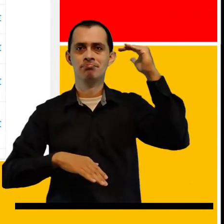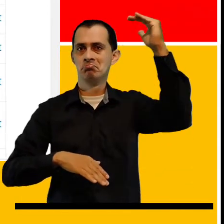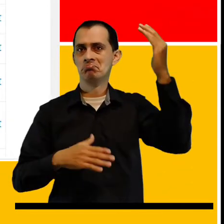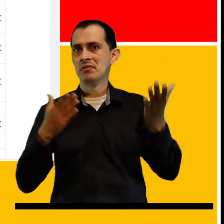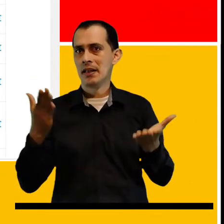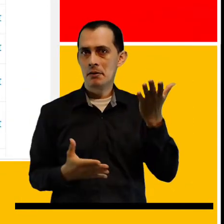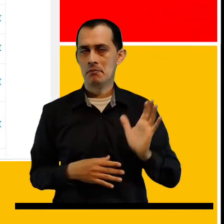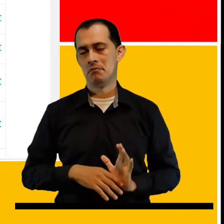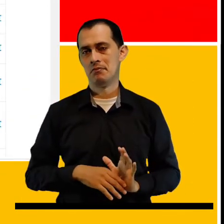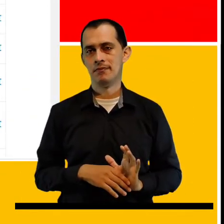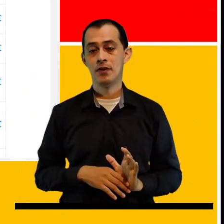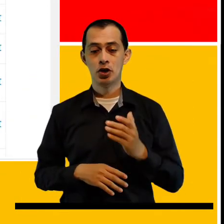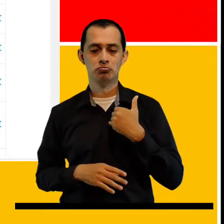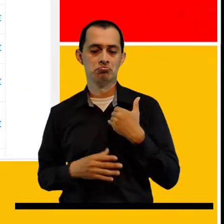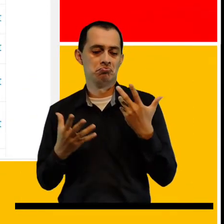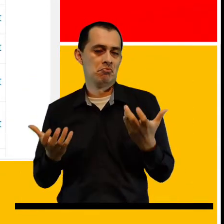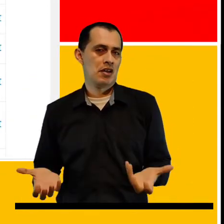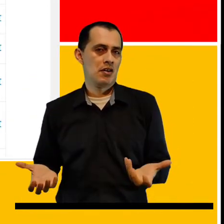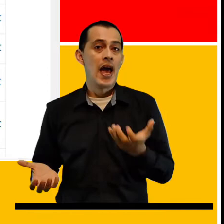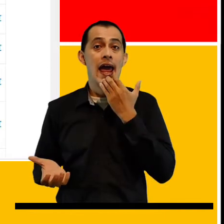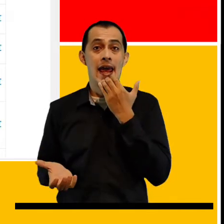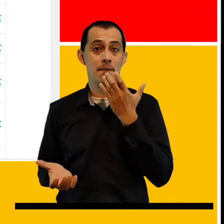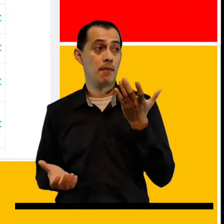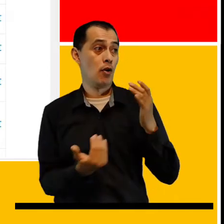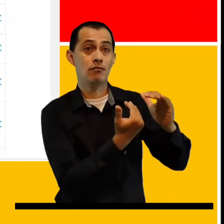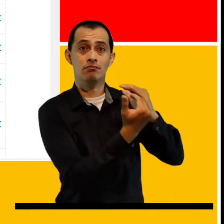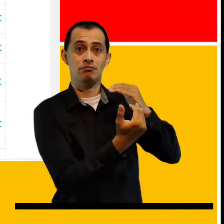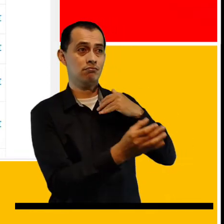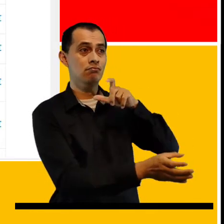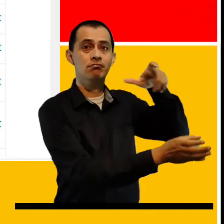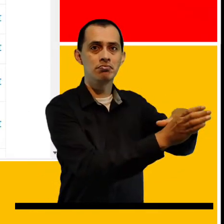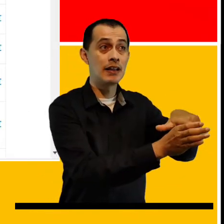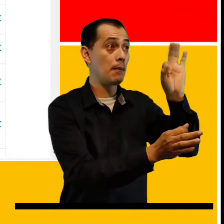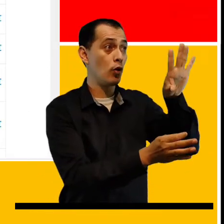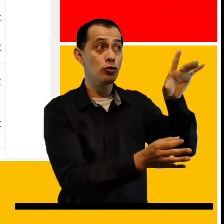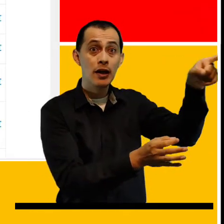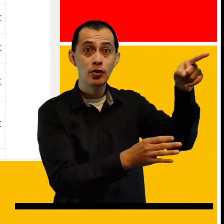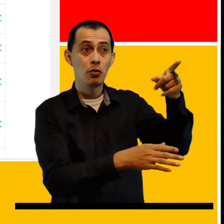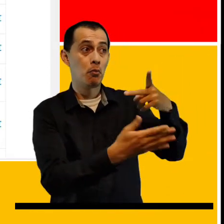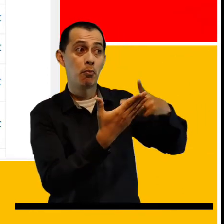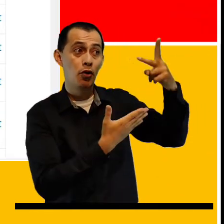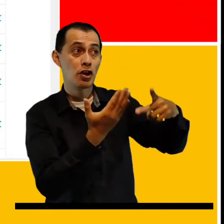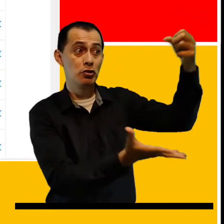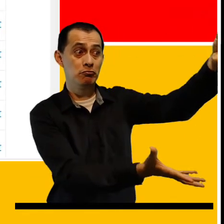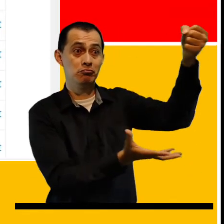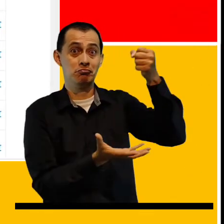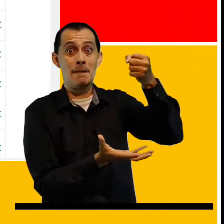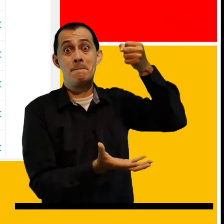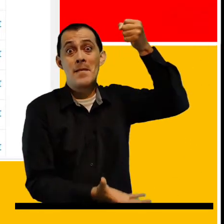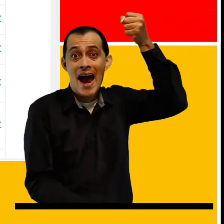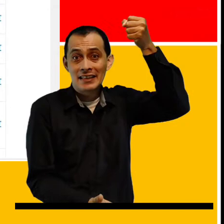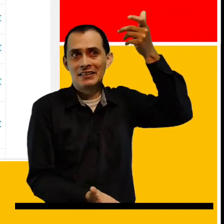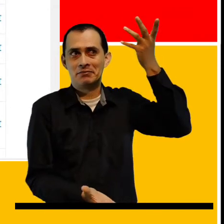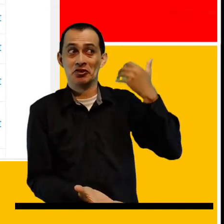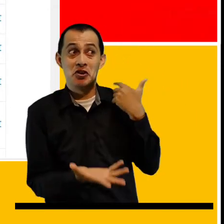acceder a convocatorias con financiación mucho más sustanciosa, lo ideal es que los